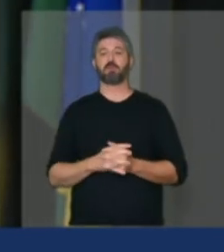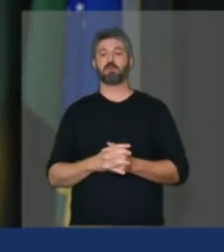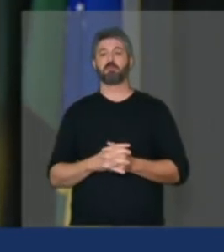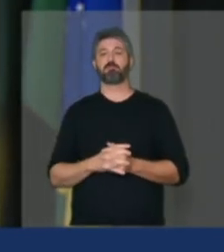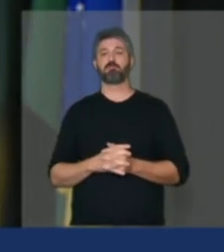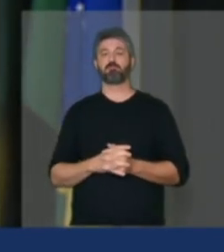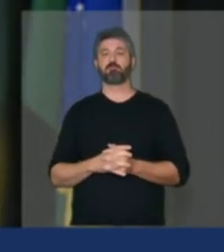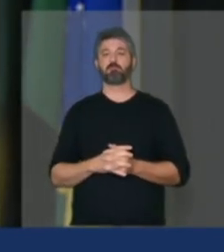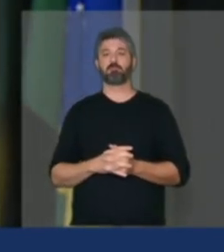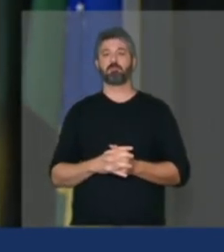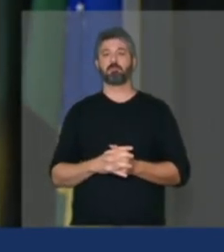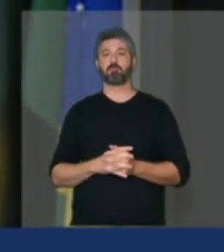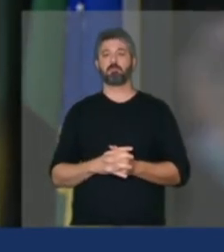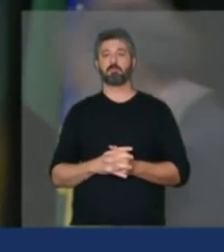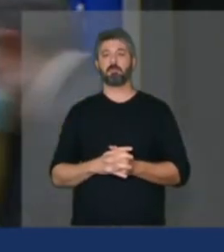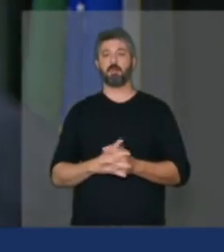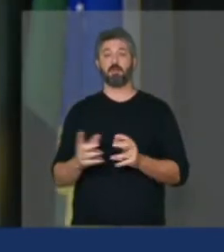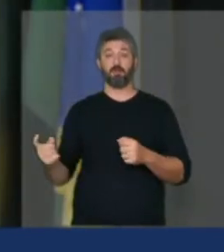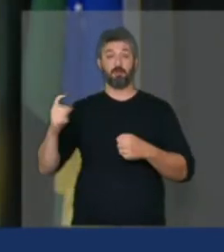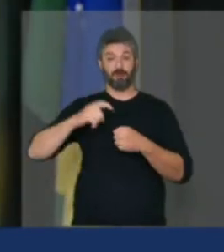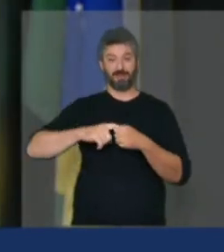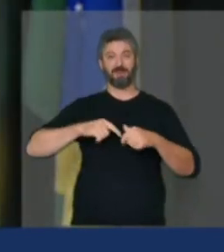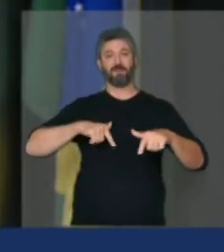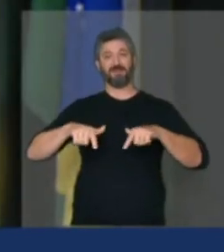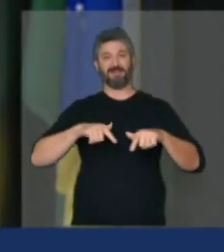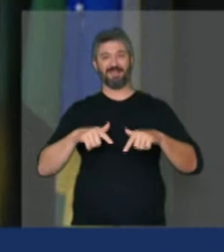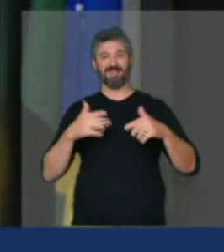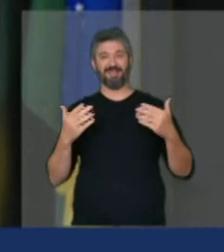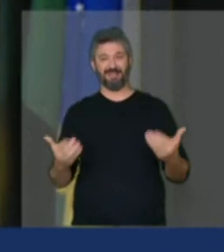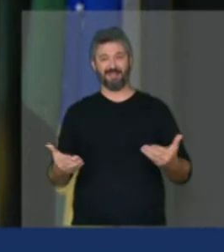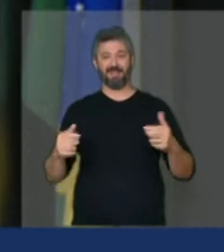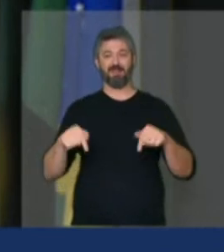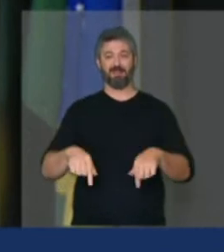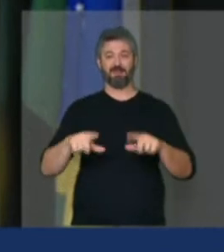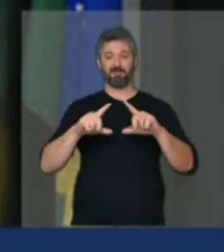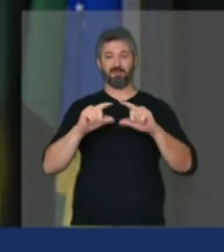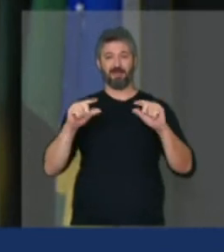SENHORAS E SENHORES DEPUTADOS , ESTAMOS RETORNANDO ÀS ATIVIDADES AQUI EM BRASÍLIA COM PROJETOS IMPORTANTES EM